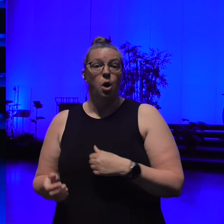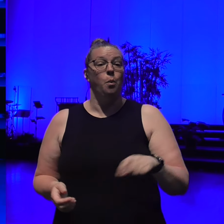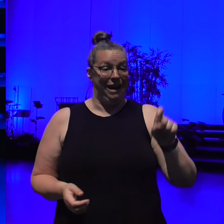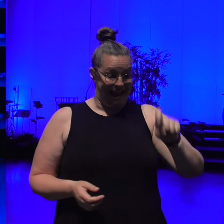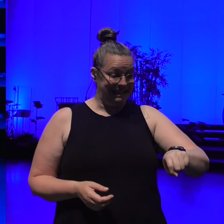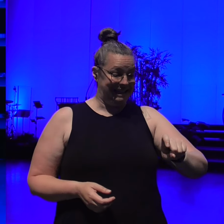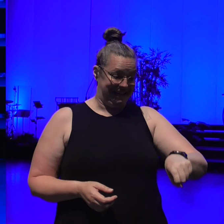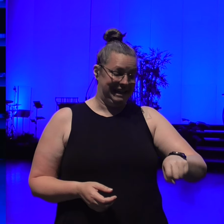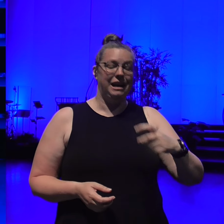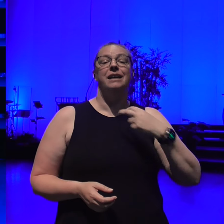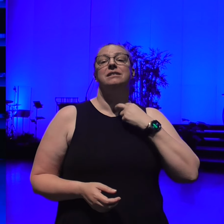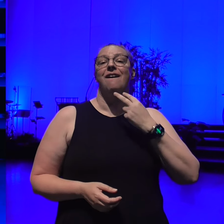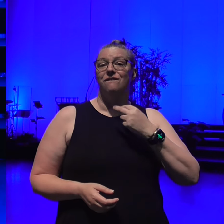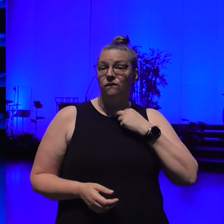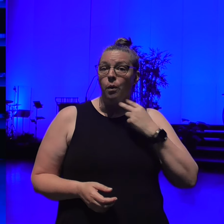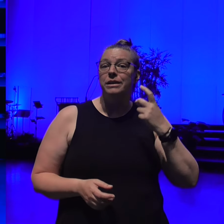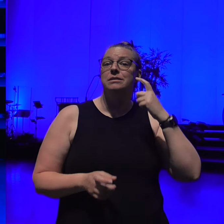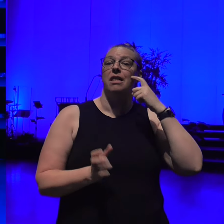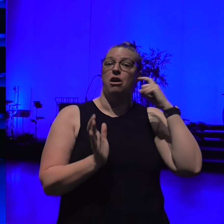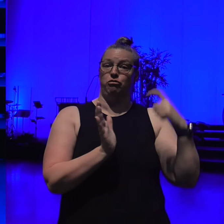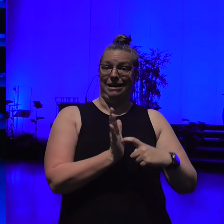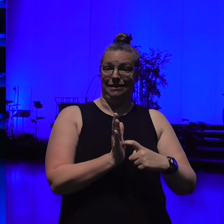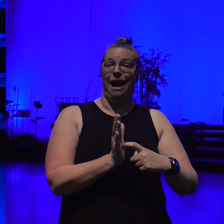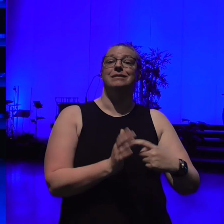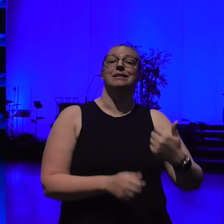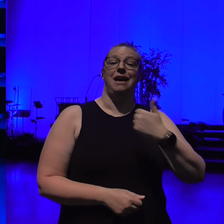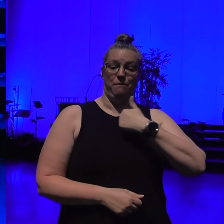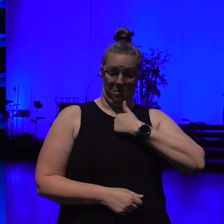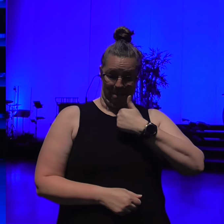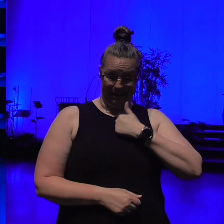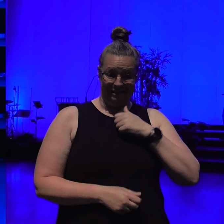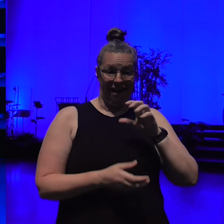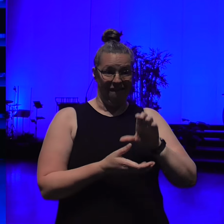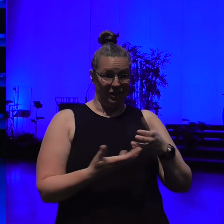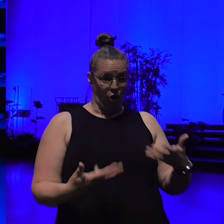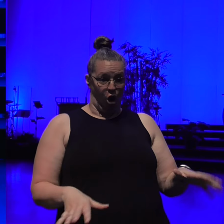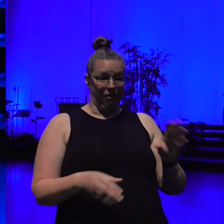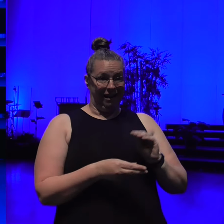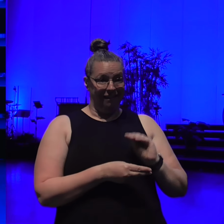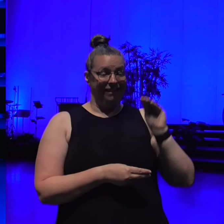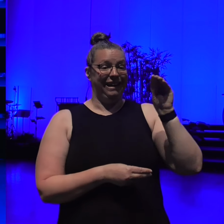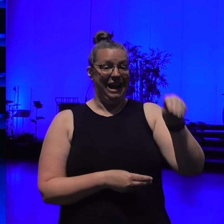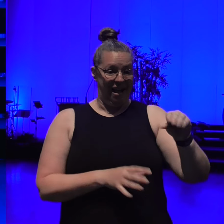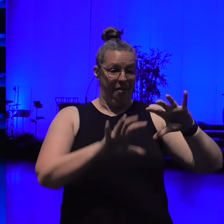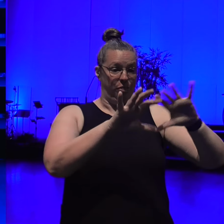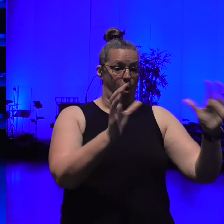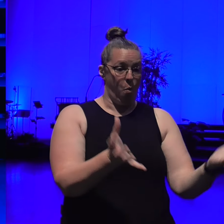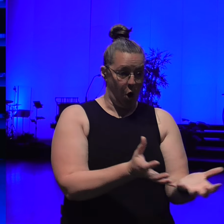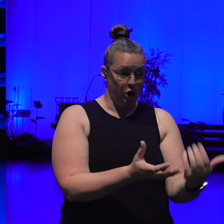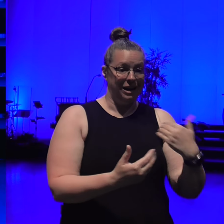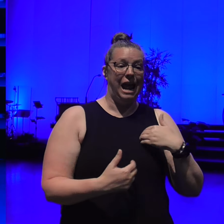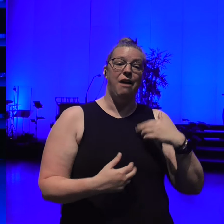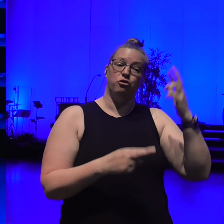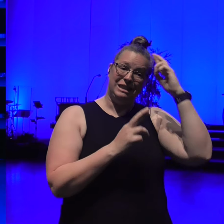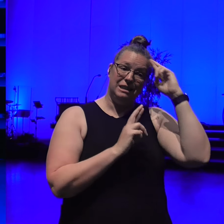reconozca que me he puesto en este mundo y merezco compasión y respeto por hacerlo